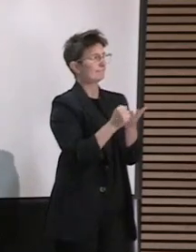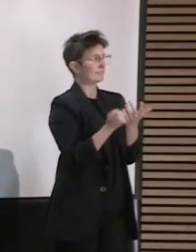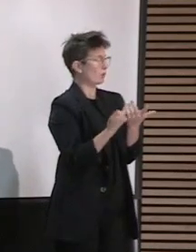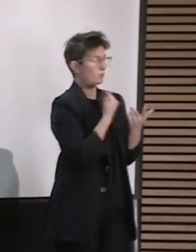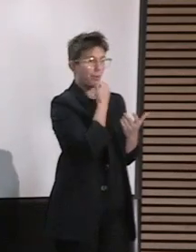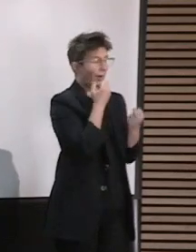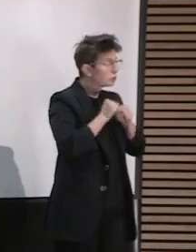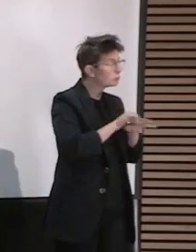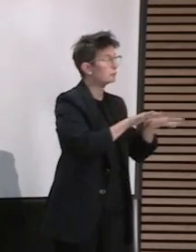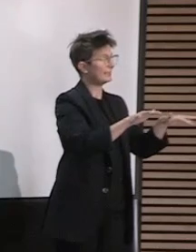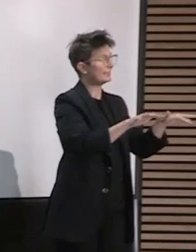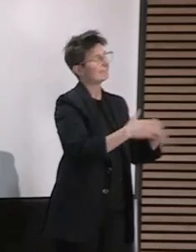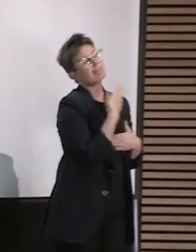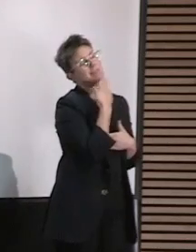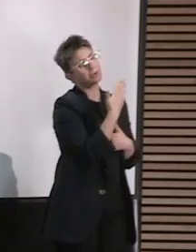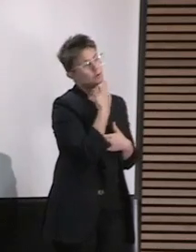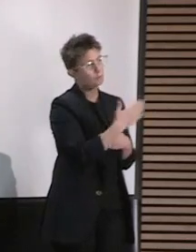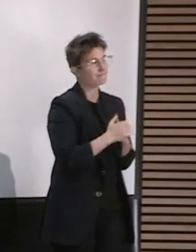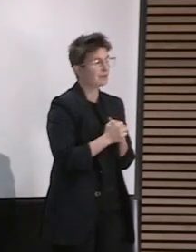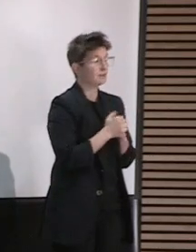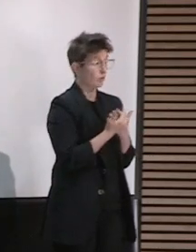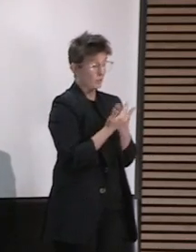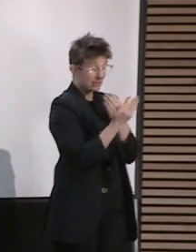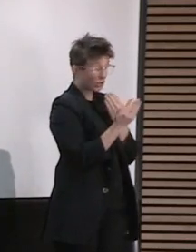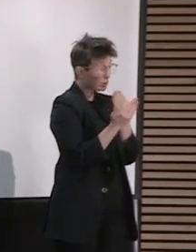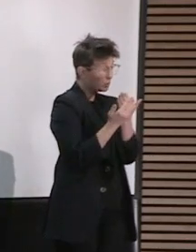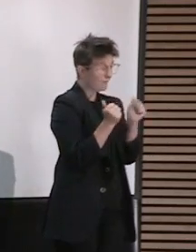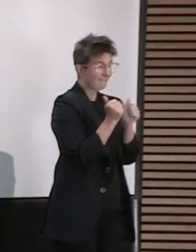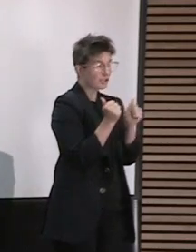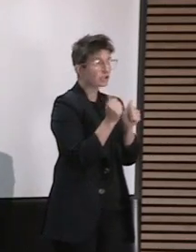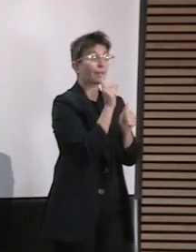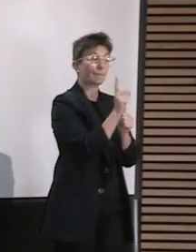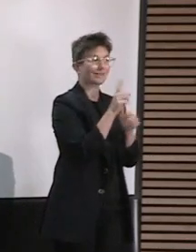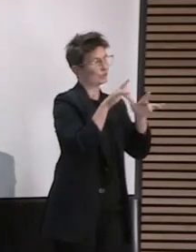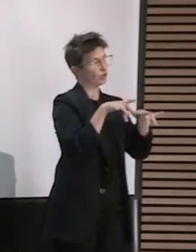te iti o te ra. Nga ra, kaore he taapiri- he keehi, kaore he